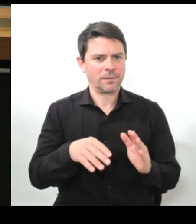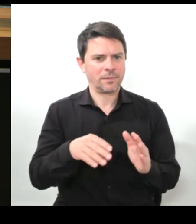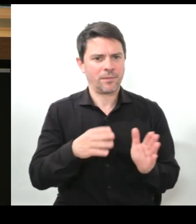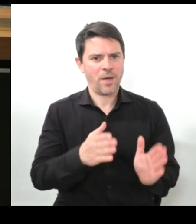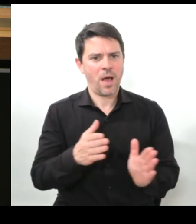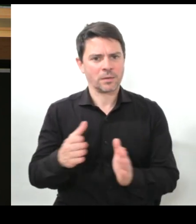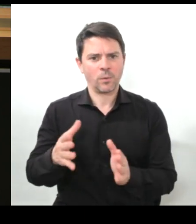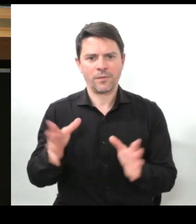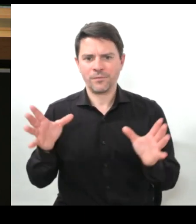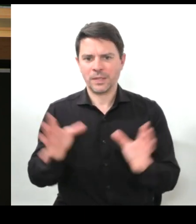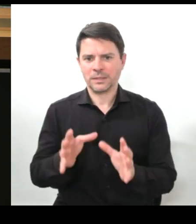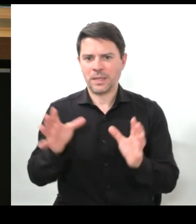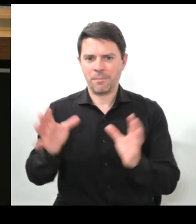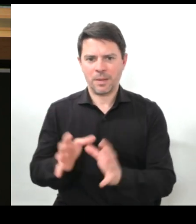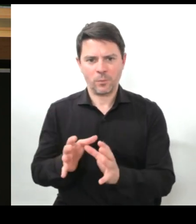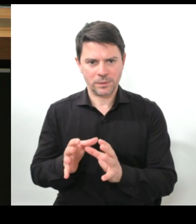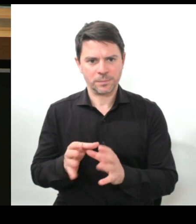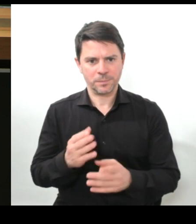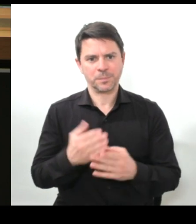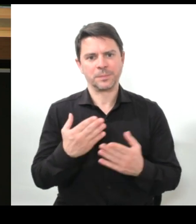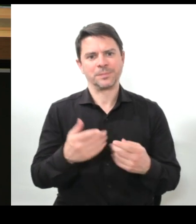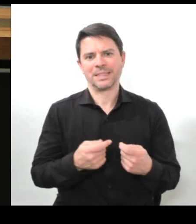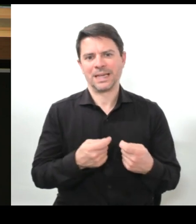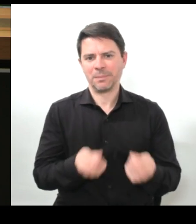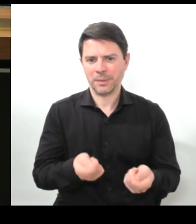wie wir mit der Situation in den Bezirken umgeh,